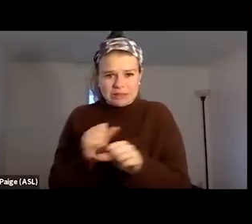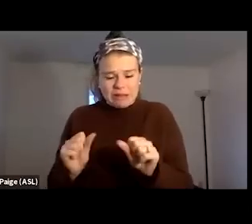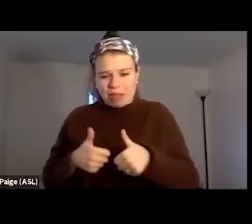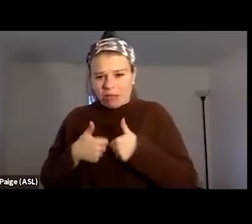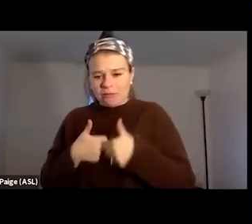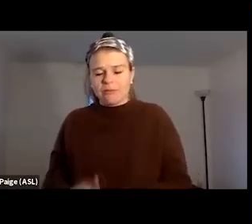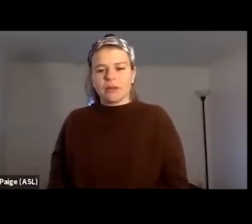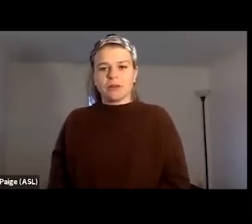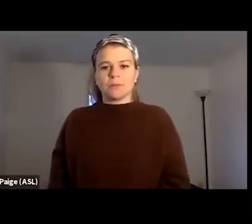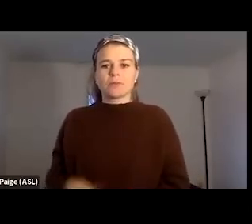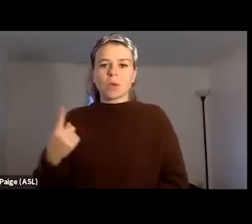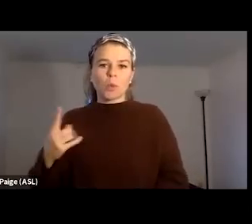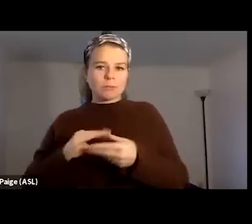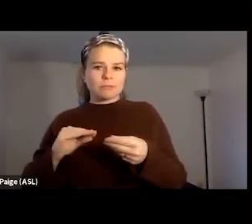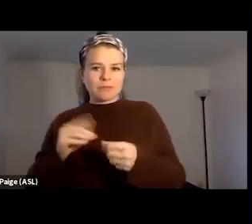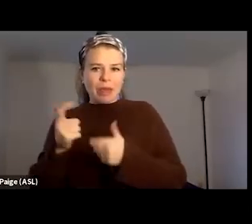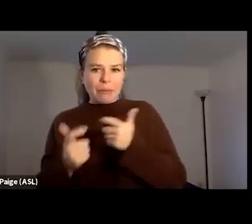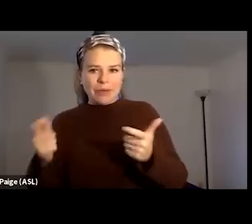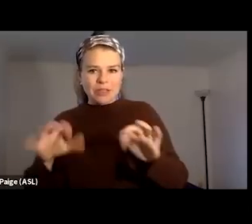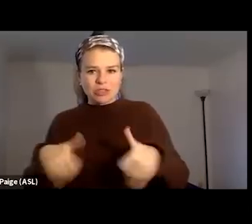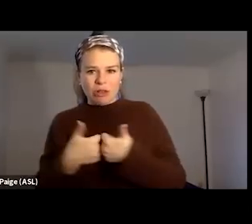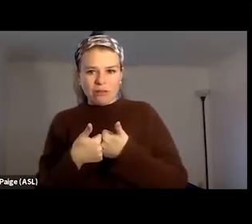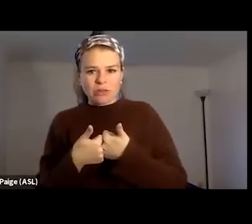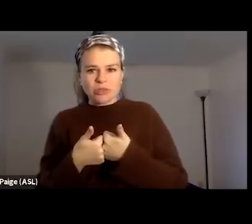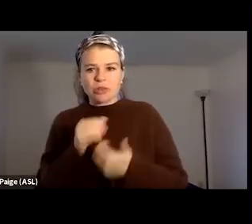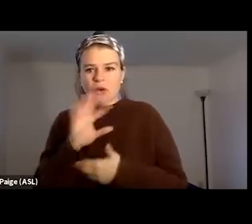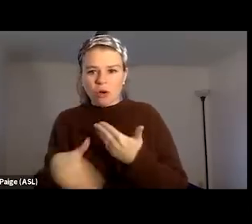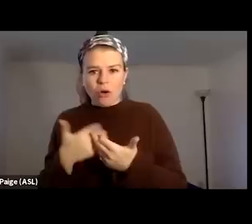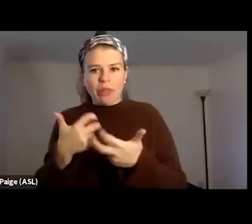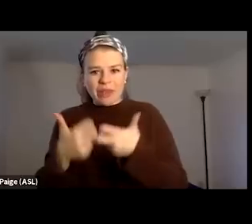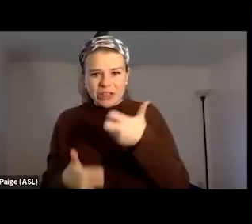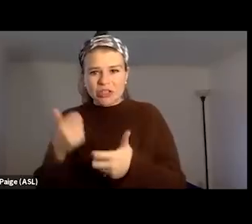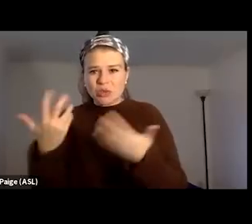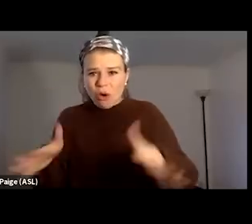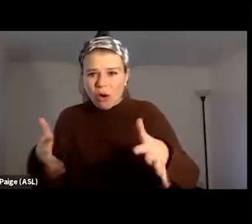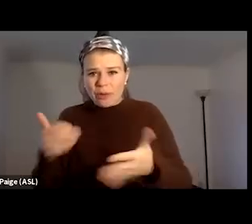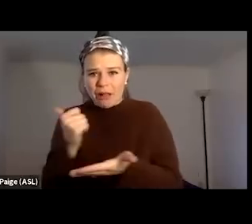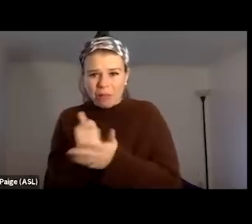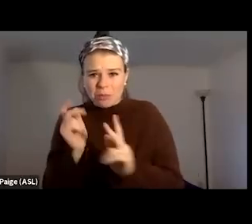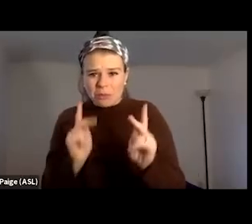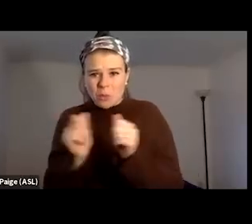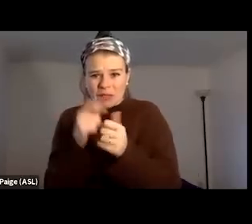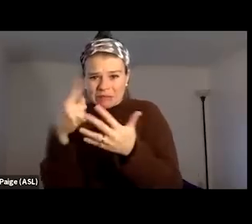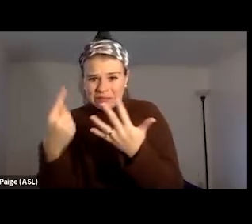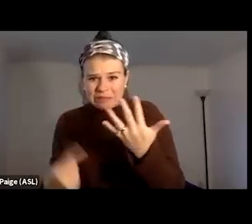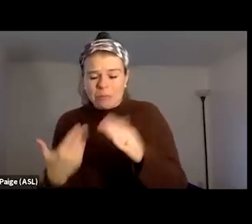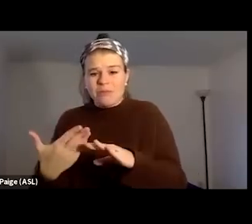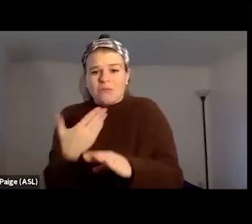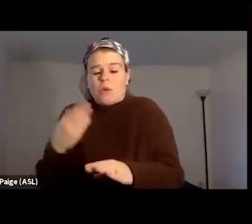Uno dijo: "El mayor desafío de todos son los problemas con los que estamos ayudando a la gente antes de que puedan siquiera pensar en la ciudadanía.